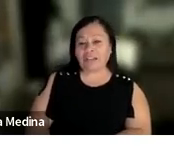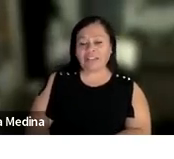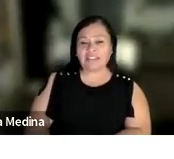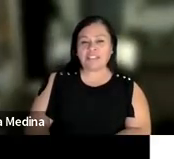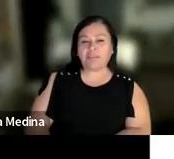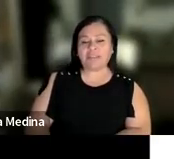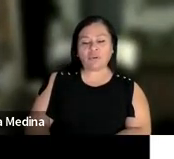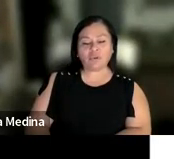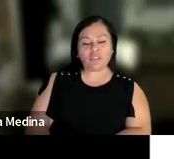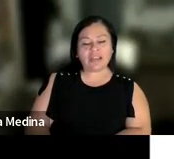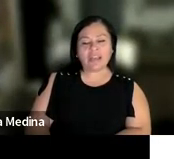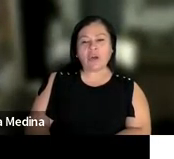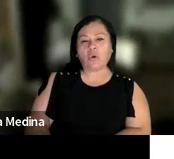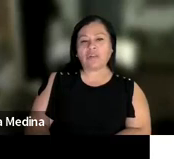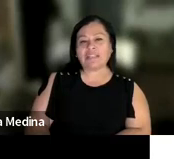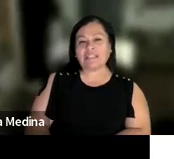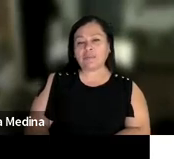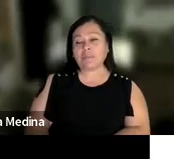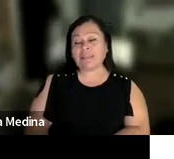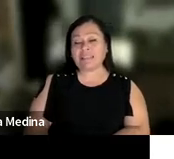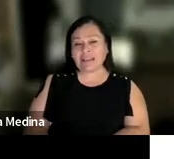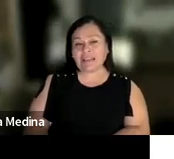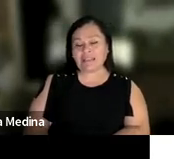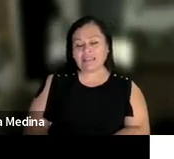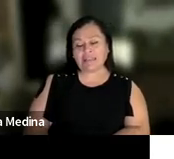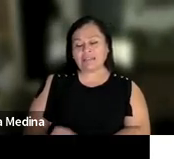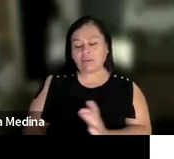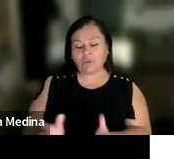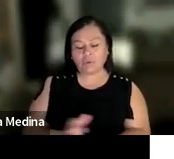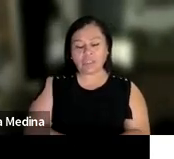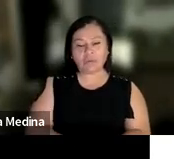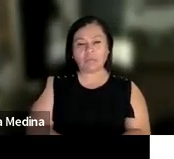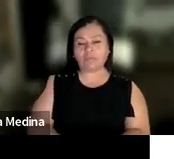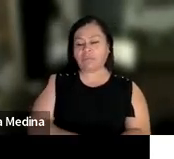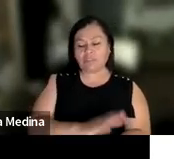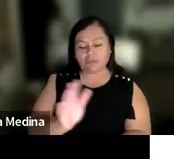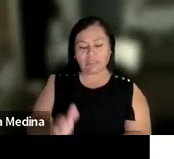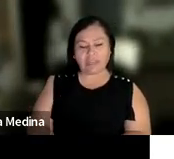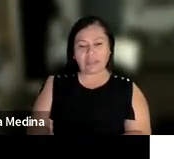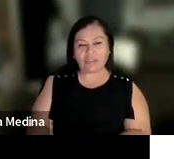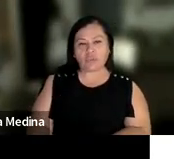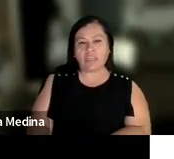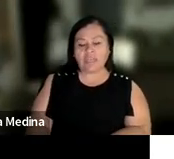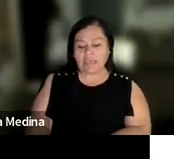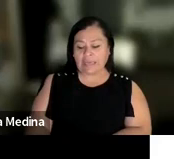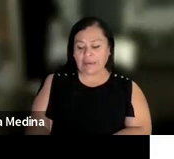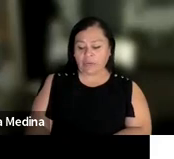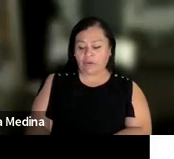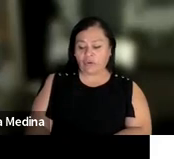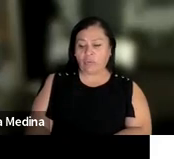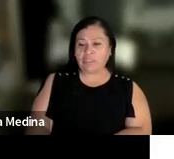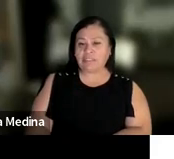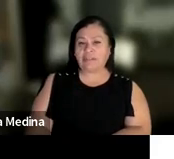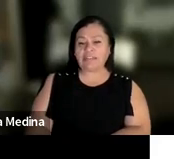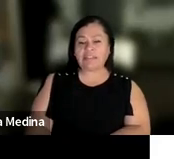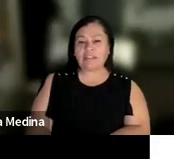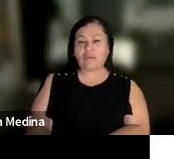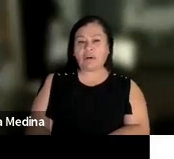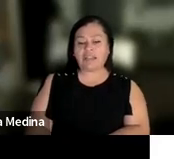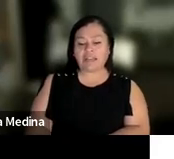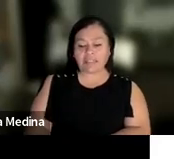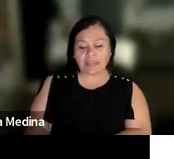Y muchas gracias. Ale: Bueno, yo les voy a hablar de la descripción de la Retinitis Pemextosa o experimentaria.